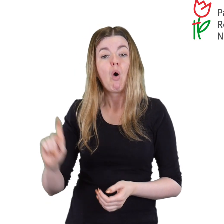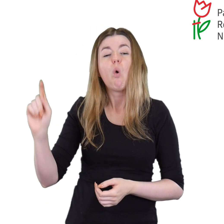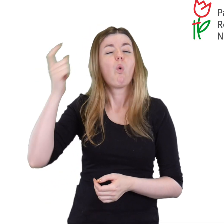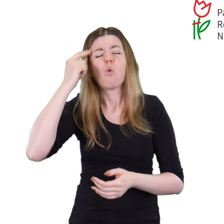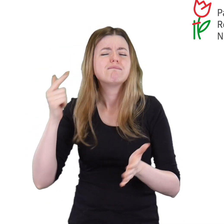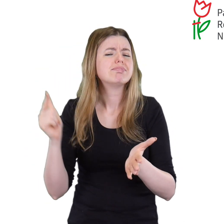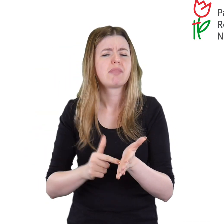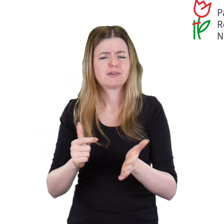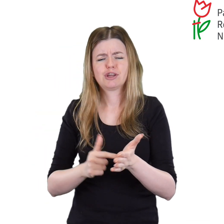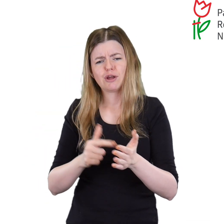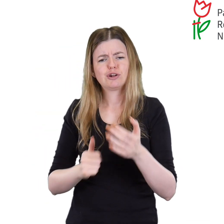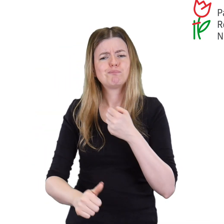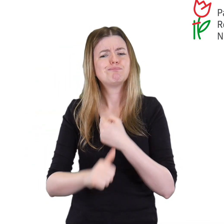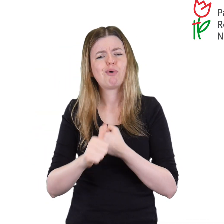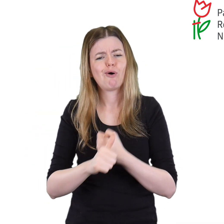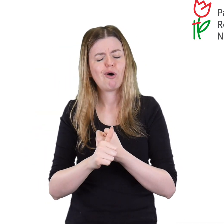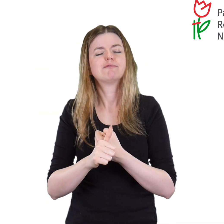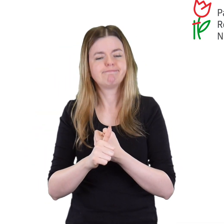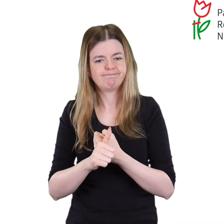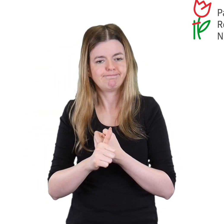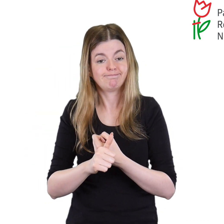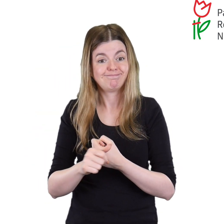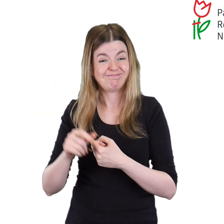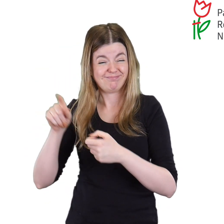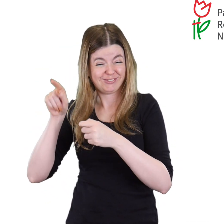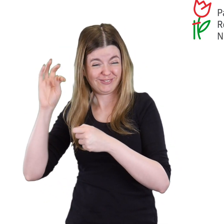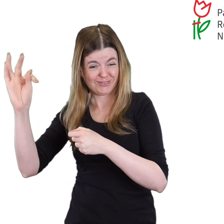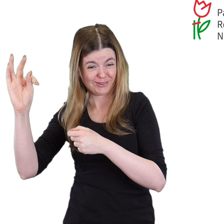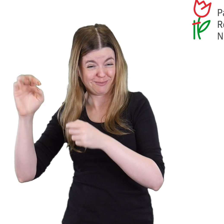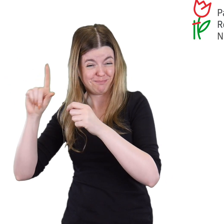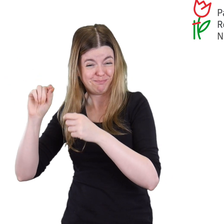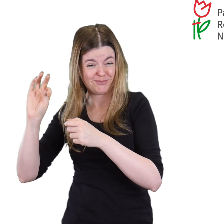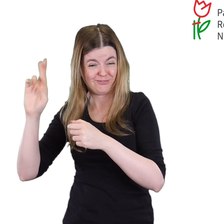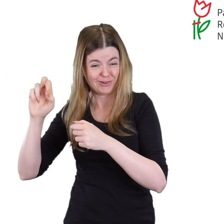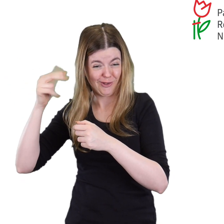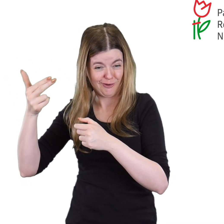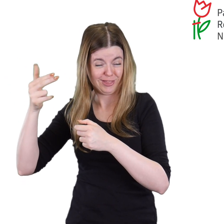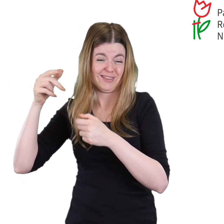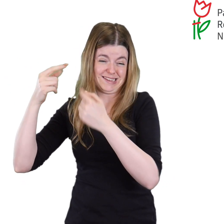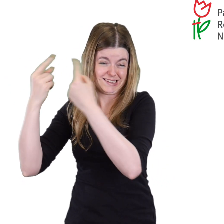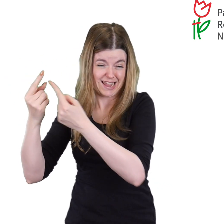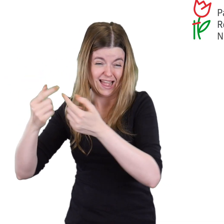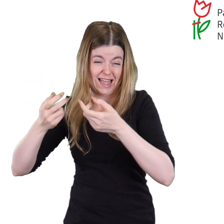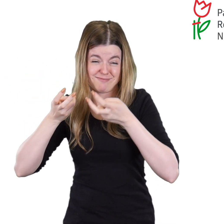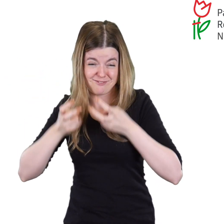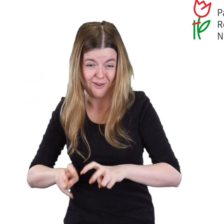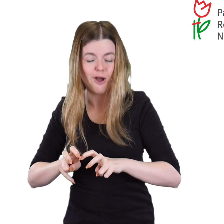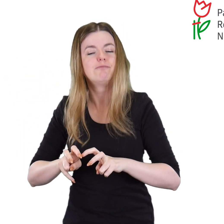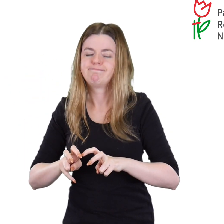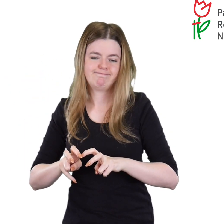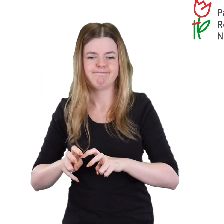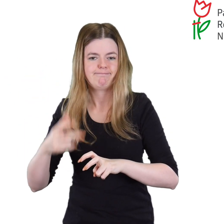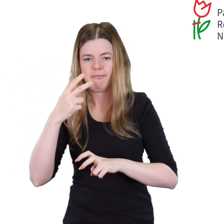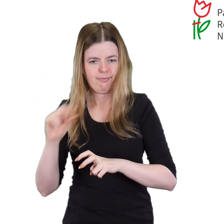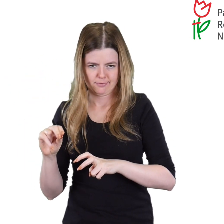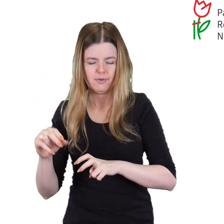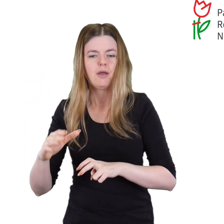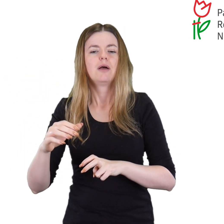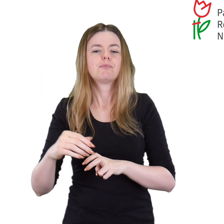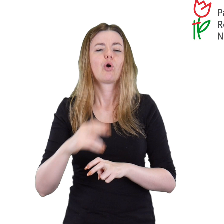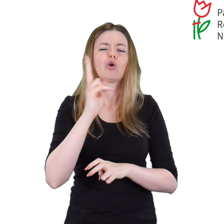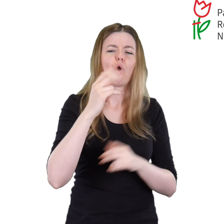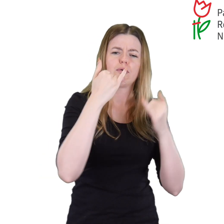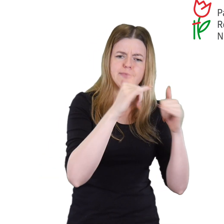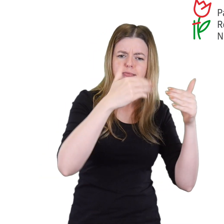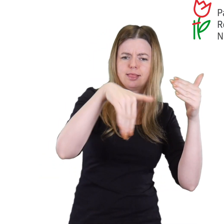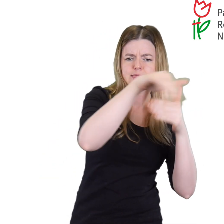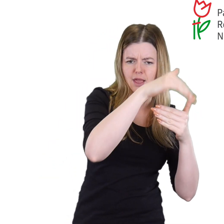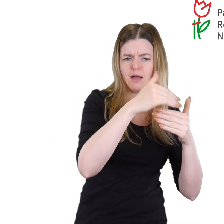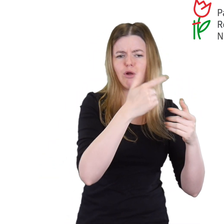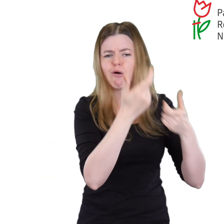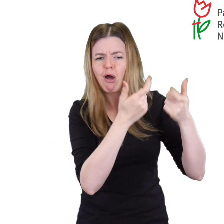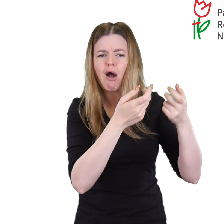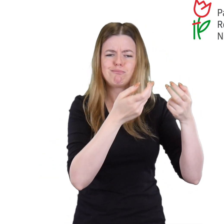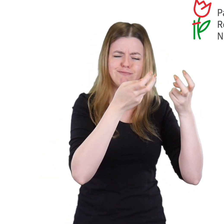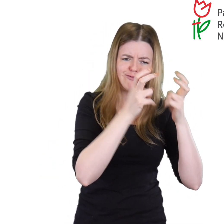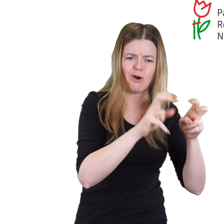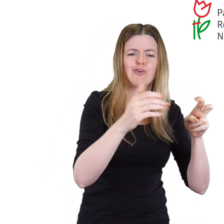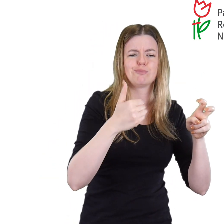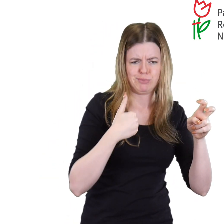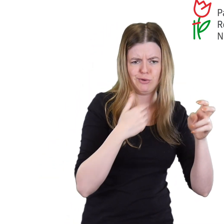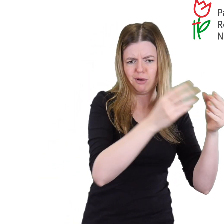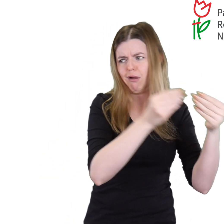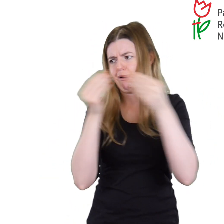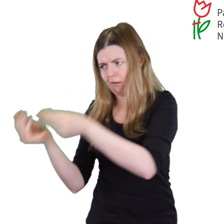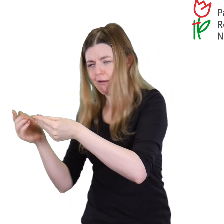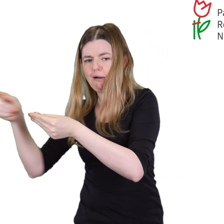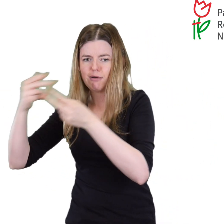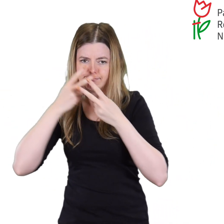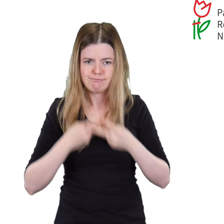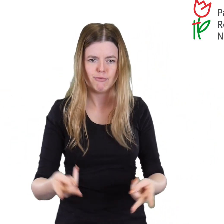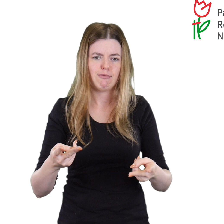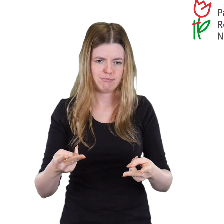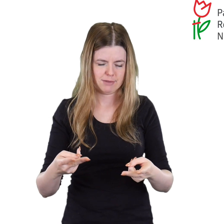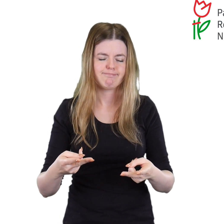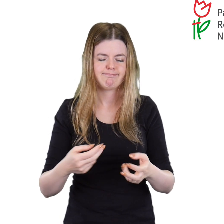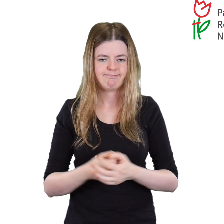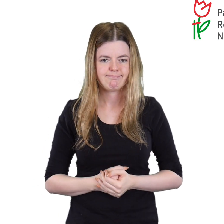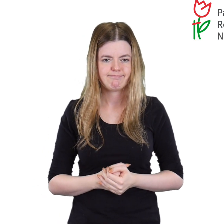Najczęściej wynika to z tego, że nie tworzyliśmy ich sami, ale otrzymaliśmy je od innych osób.